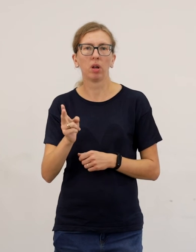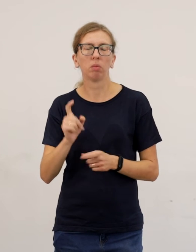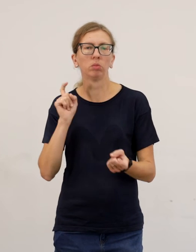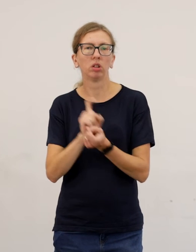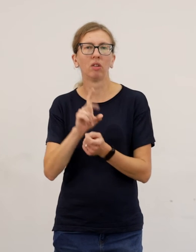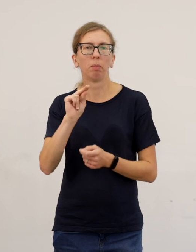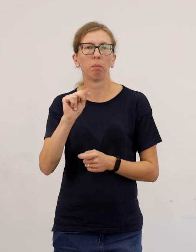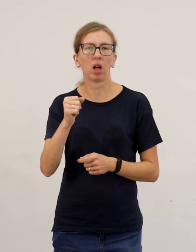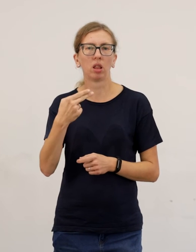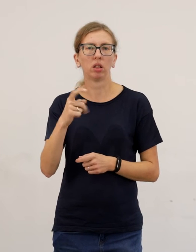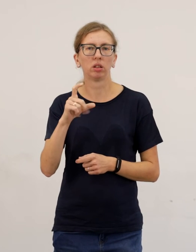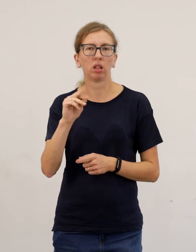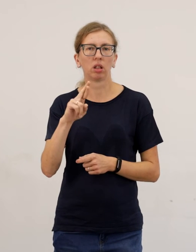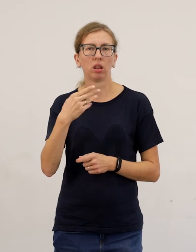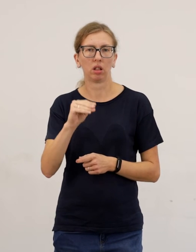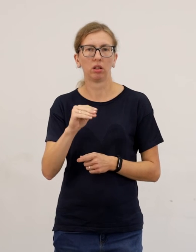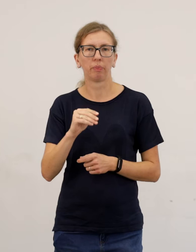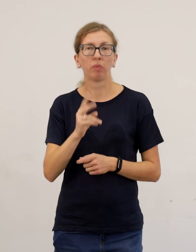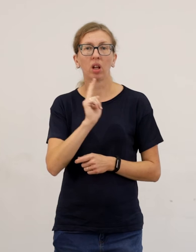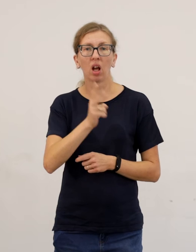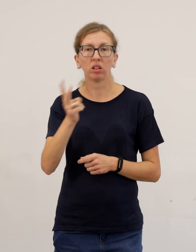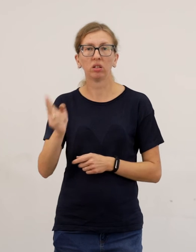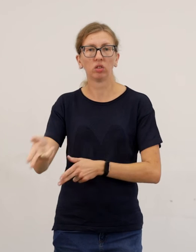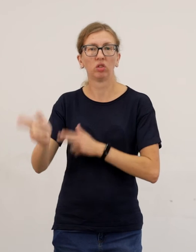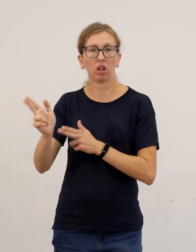karabiny przeciwpancerne, po jednym w każdym plutonie strzelców.